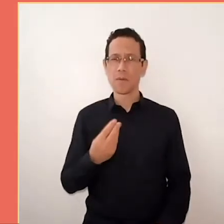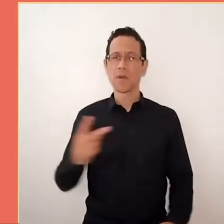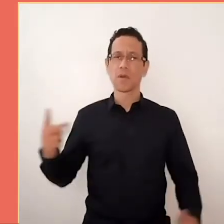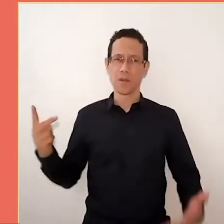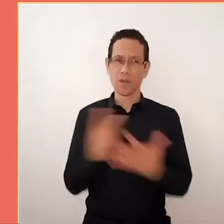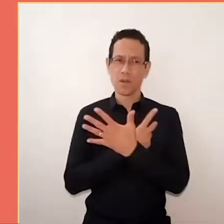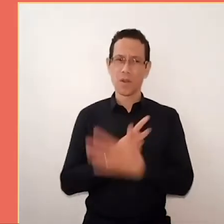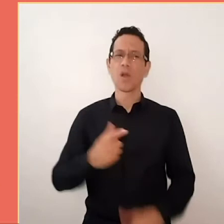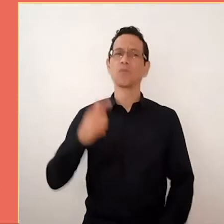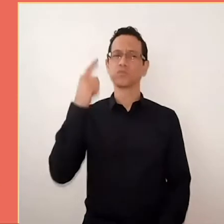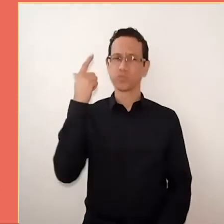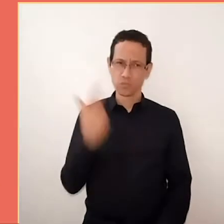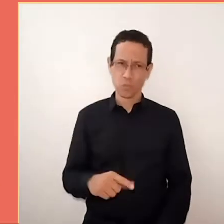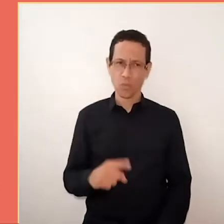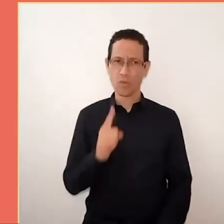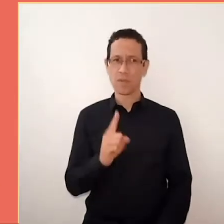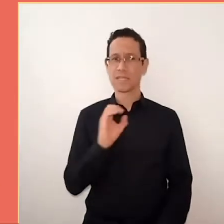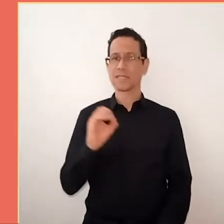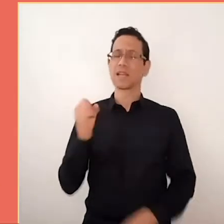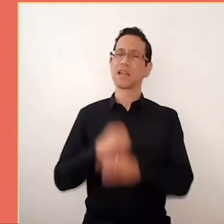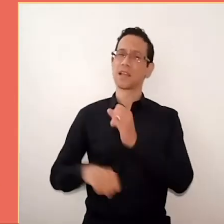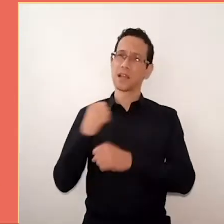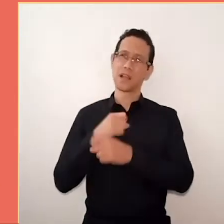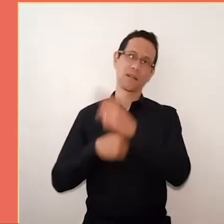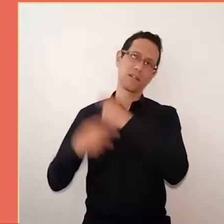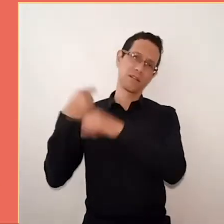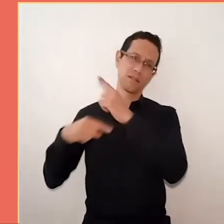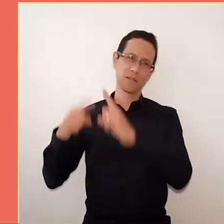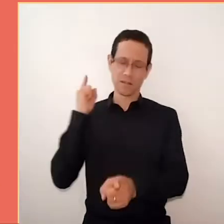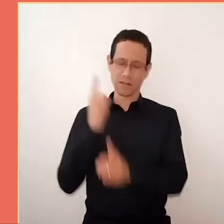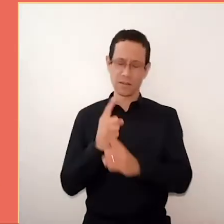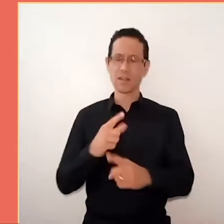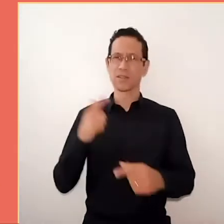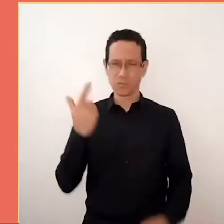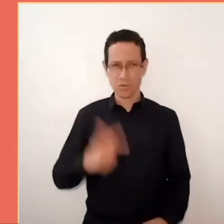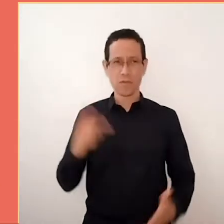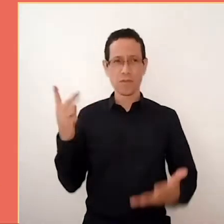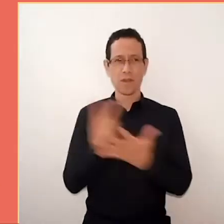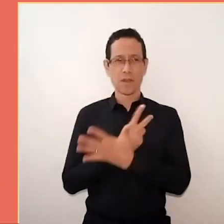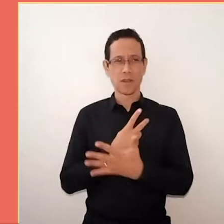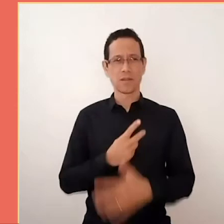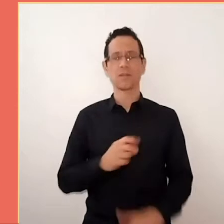que erramos há 100 anos, e a gente constata que sim, nós erramos porque nos não sabemos ler o mundo.